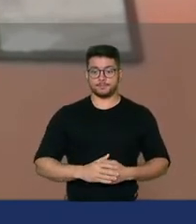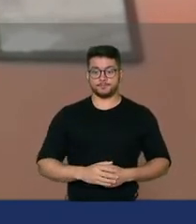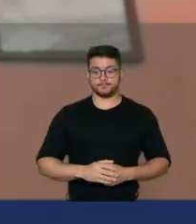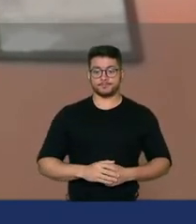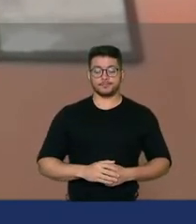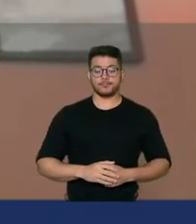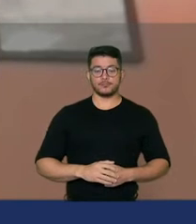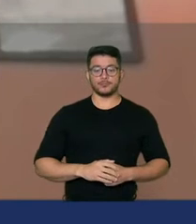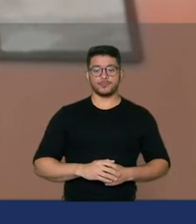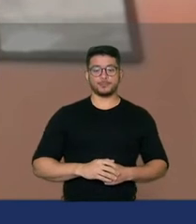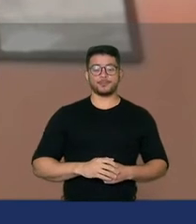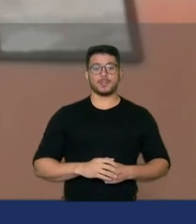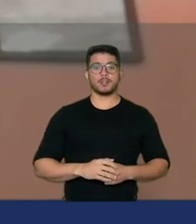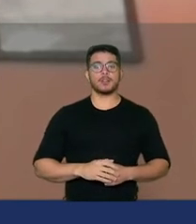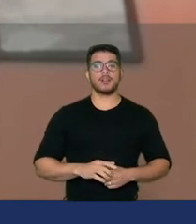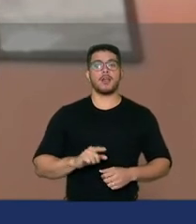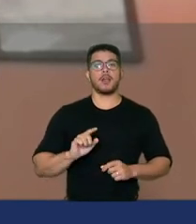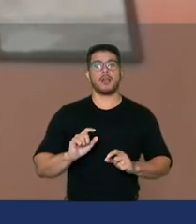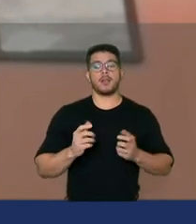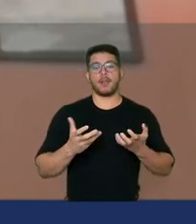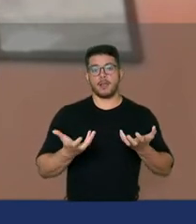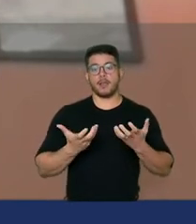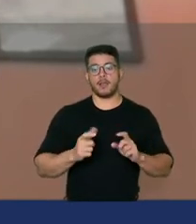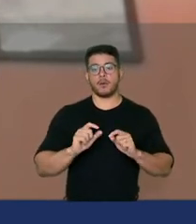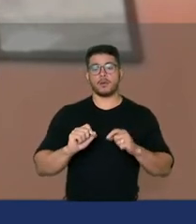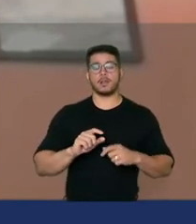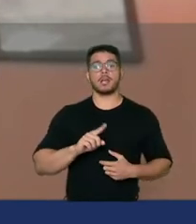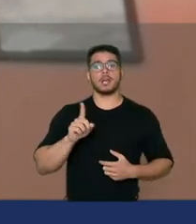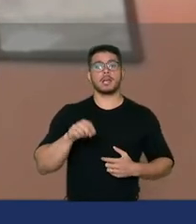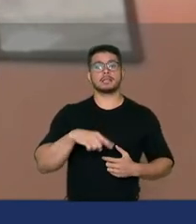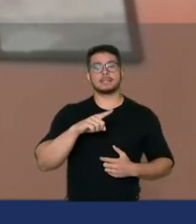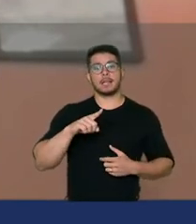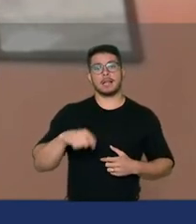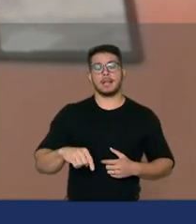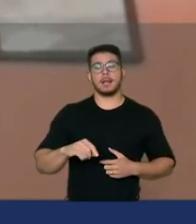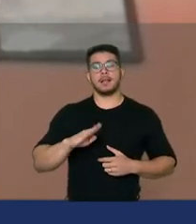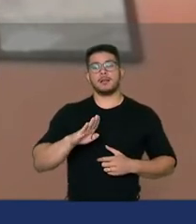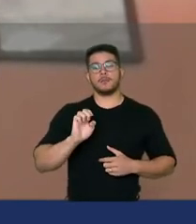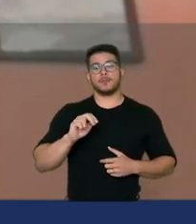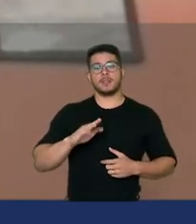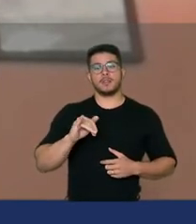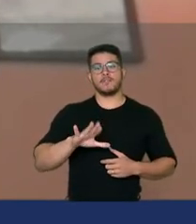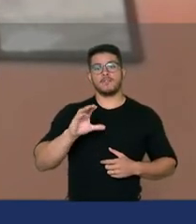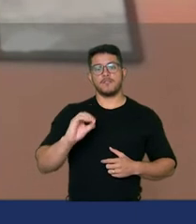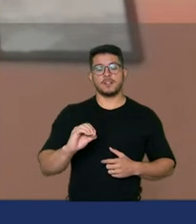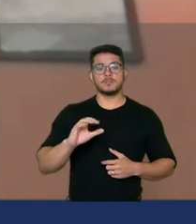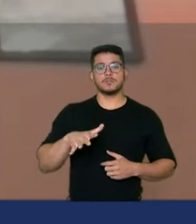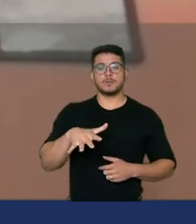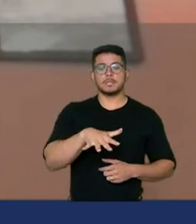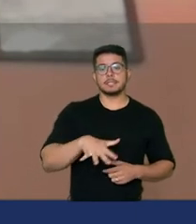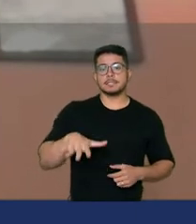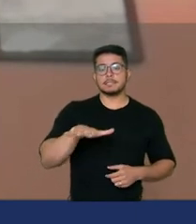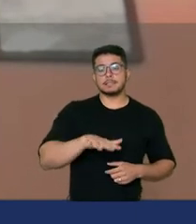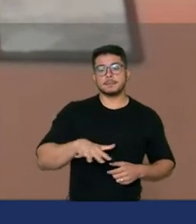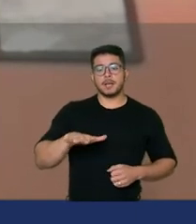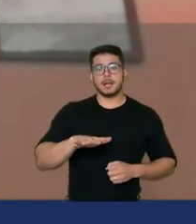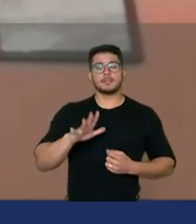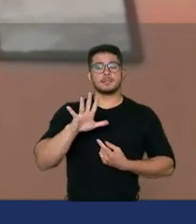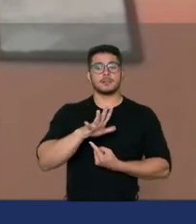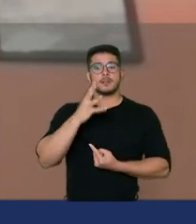PARÁGRAFO 1° DO ART. 10 ° QUE... QUE TRAZ O TEXTO QUE BUSCA VEDAR A CONCESSÃO DO BENEFÍCIO. A ESPAÇOS, AMBIENTES E INICIATIVAS ARTÍ